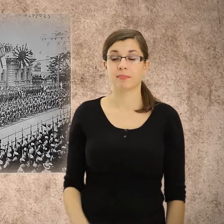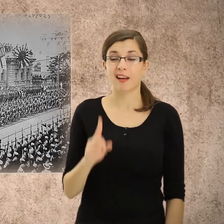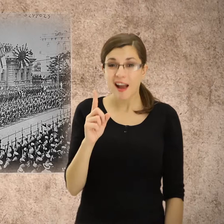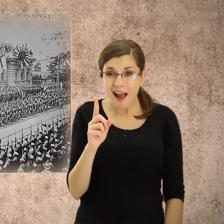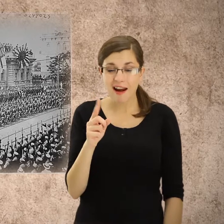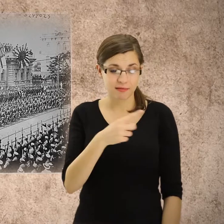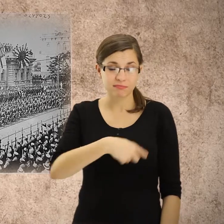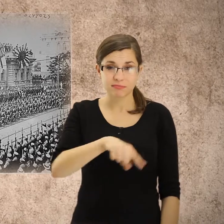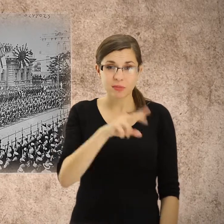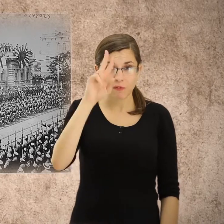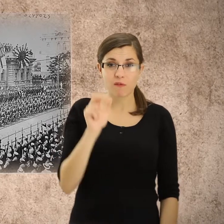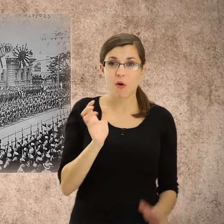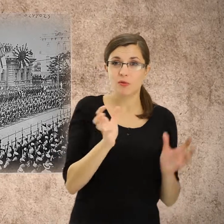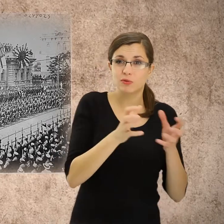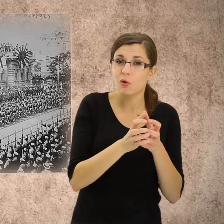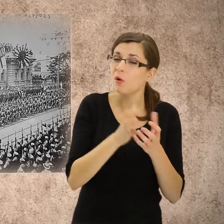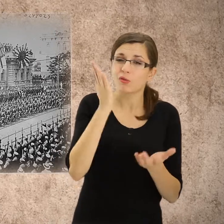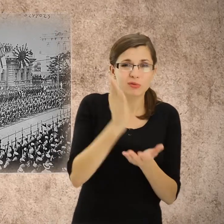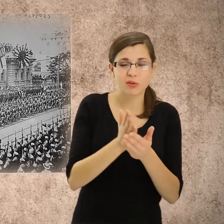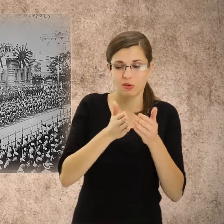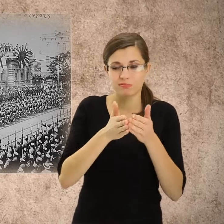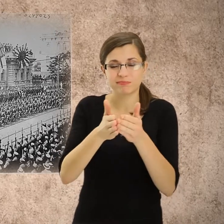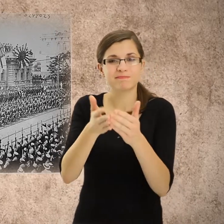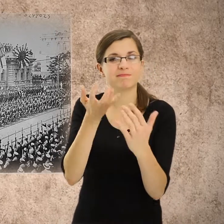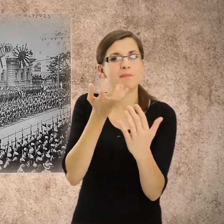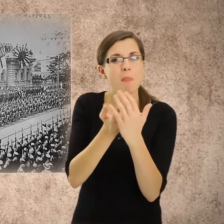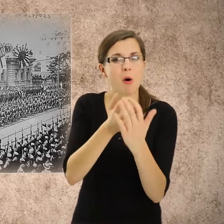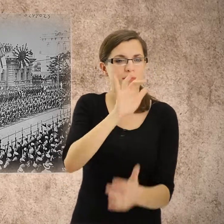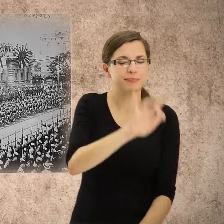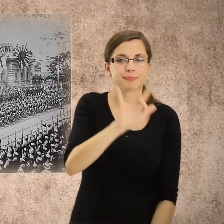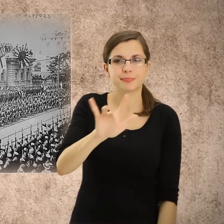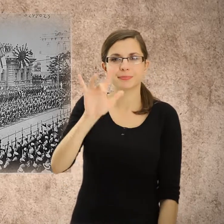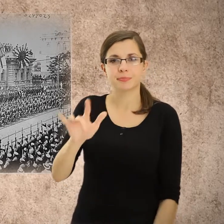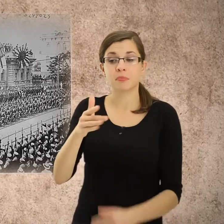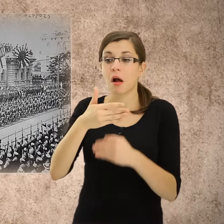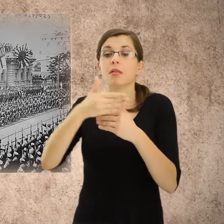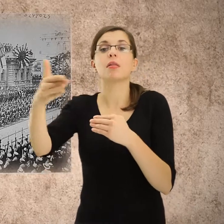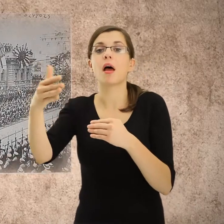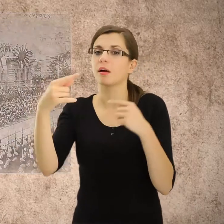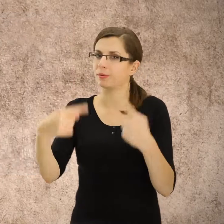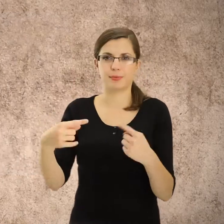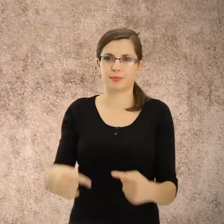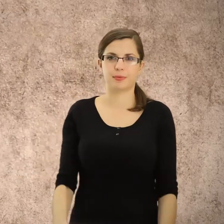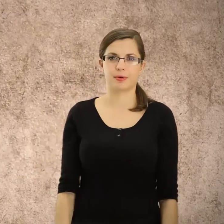Ale te wojska wylądowały tylko w kilku portach i nie szły dalej.